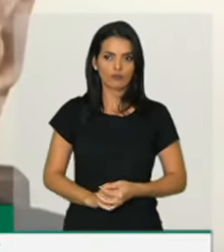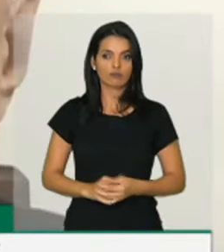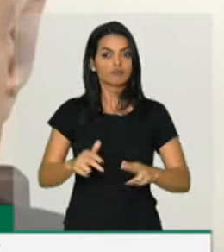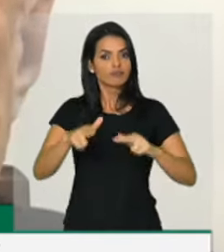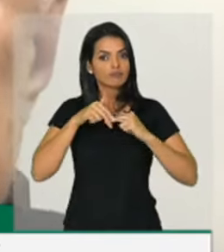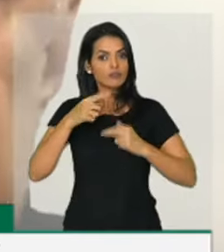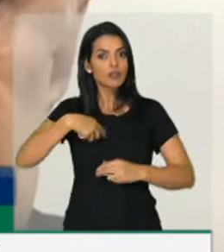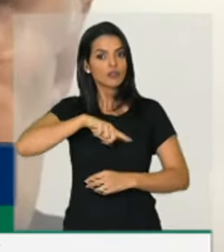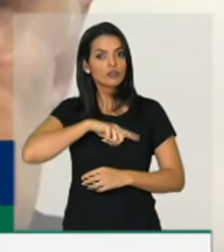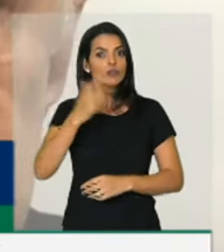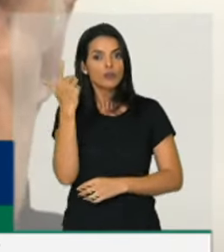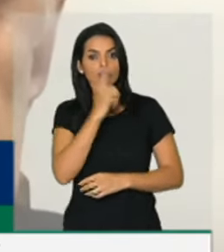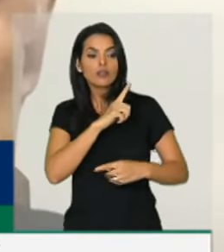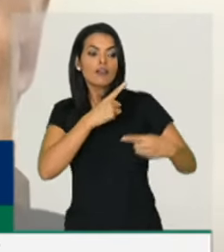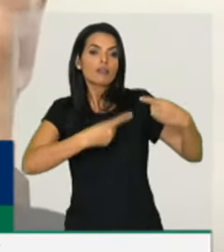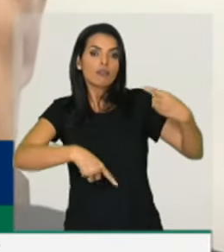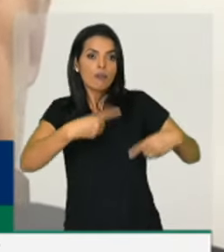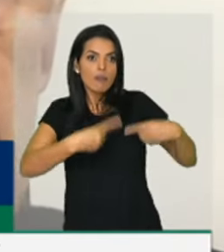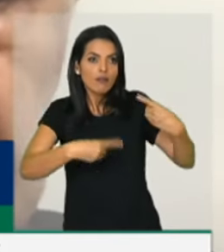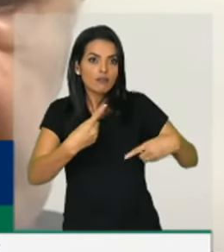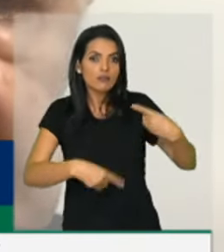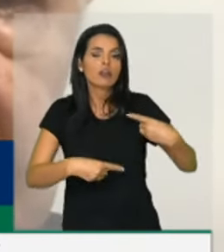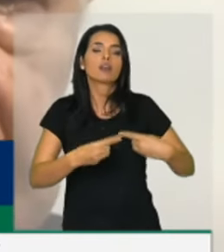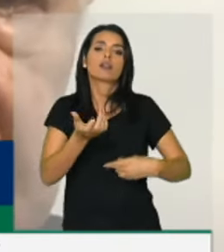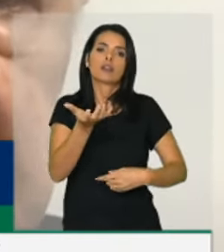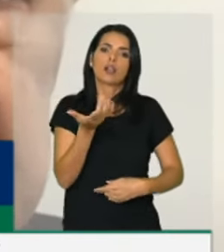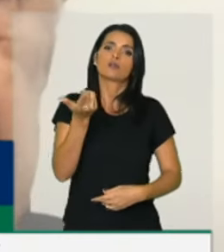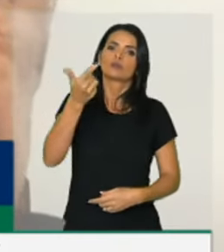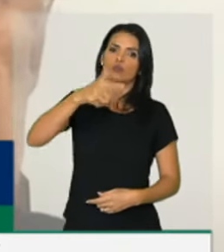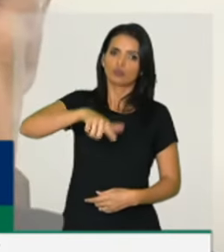EU QUERO DE NOVO FAZER REFERÊNCIA ÀS PALAVRAS... DO DEPUTADO LUIZINHO.... QUE